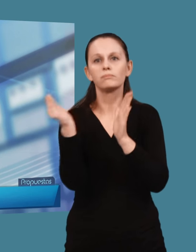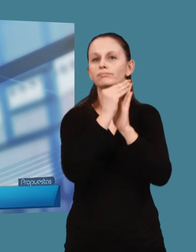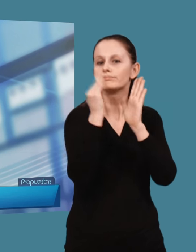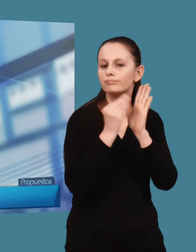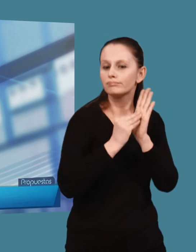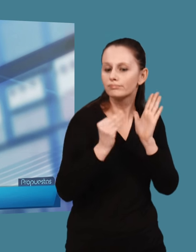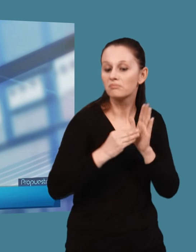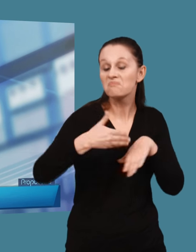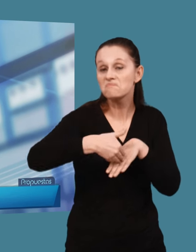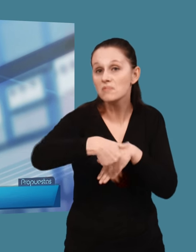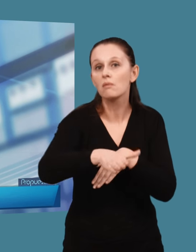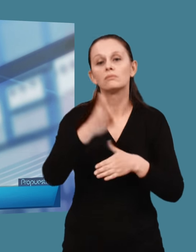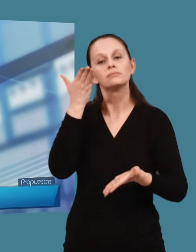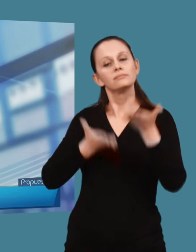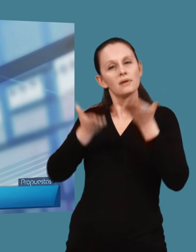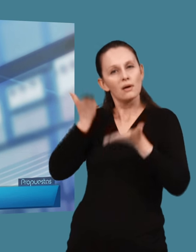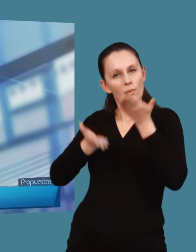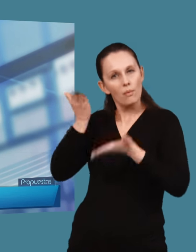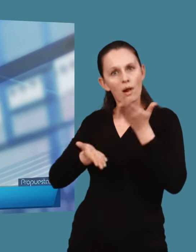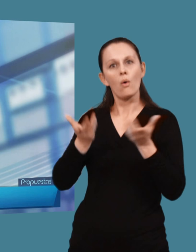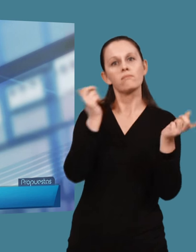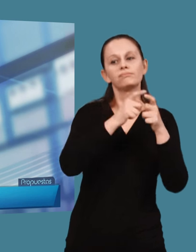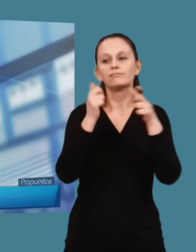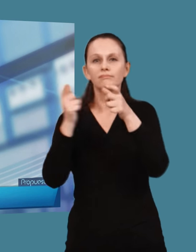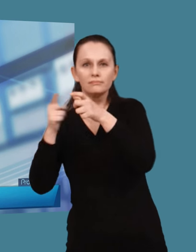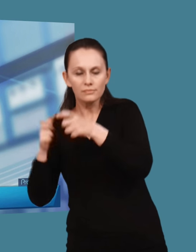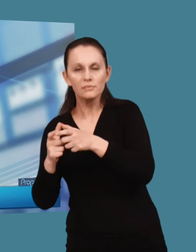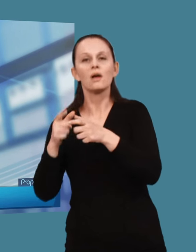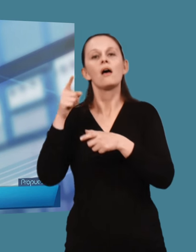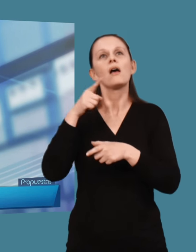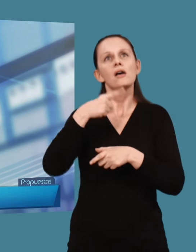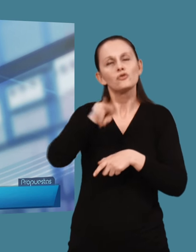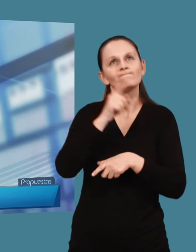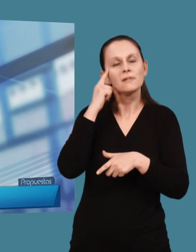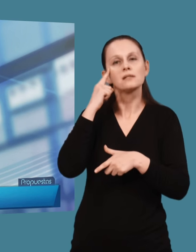y en base a un análisis que se hacen en diferentes comisiones, se ve las